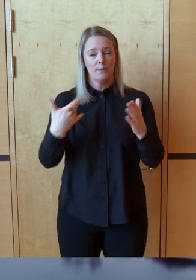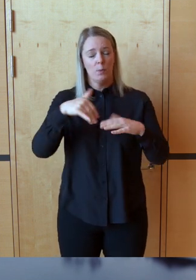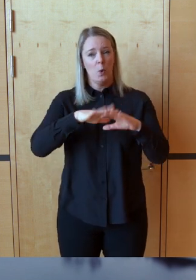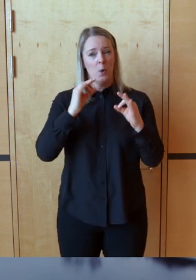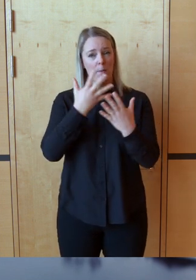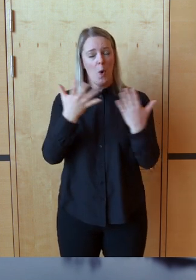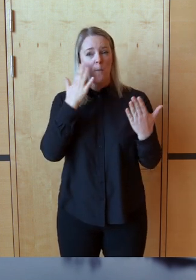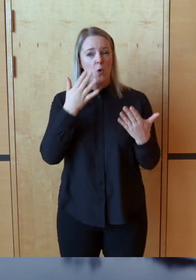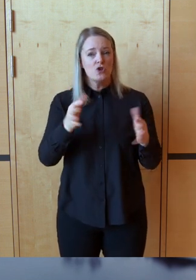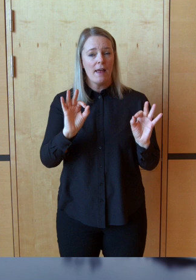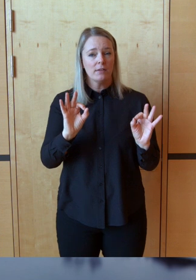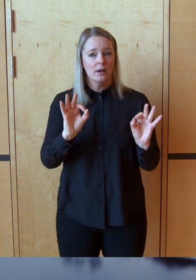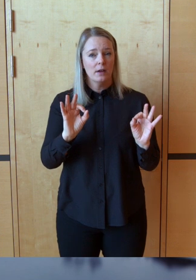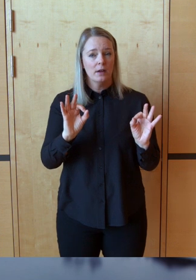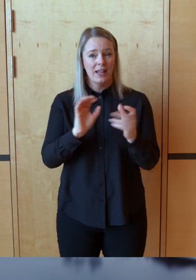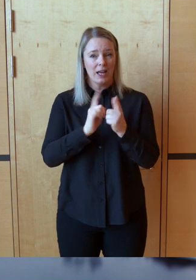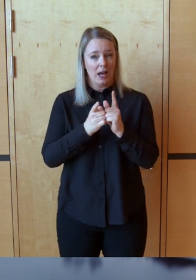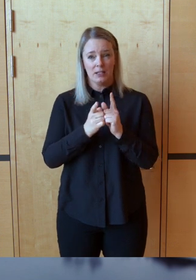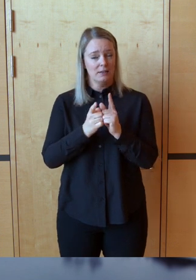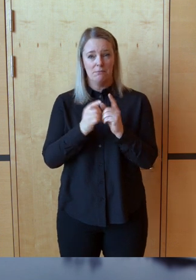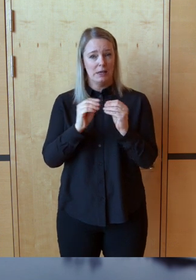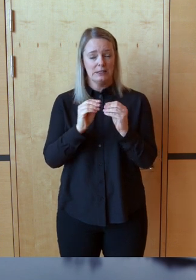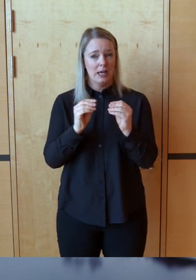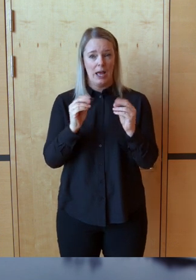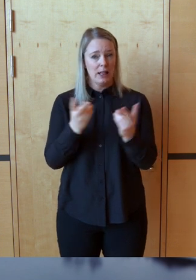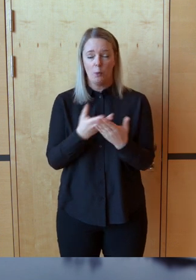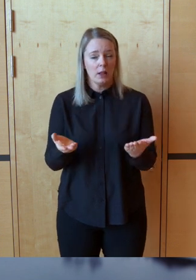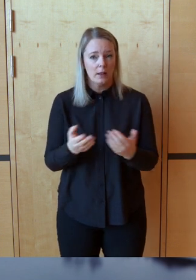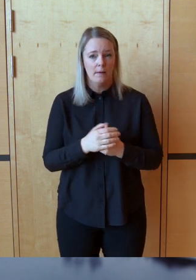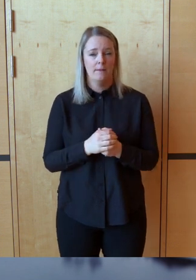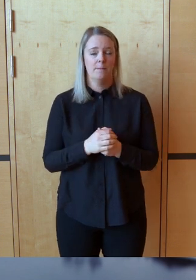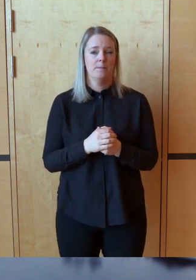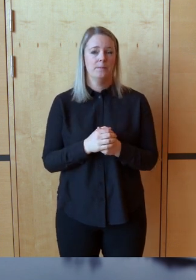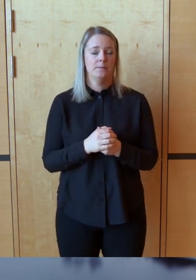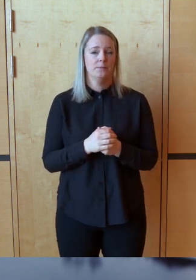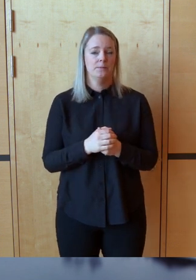Vadå nej det var inget